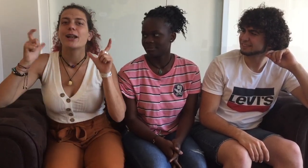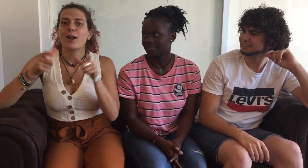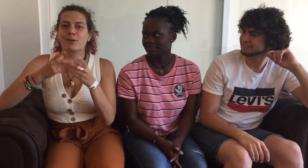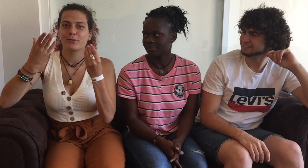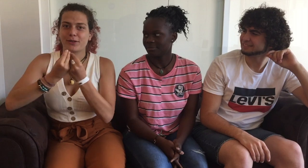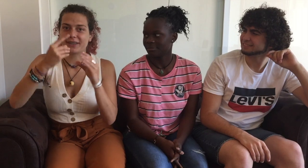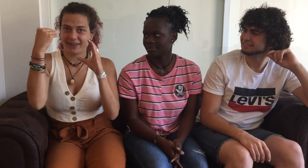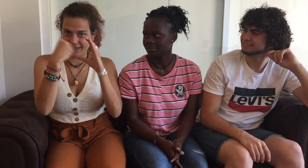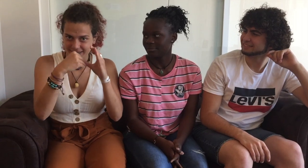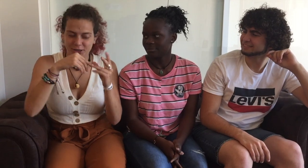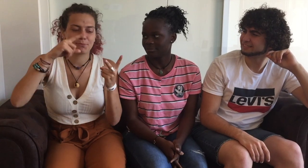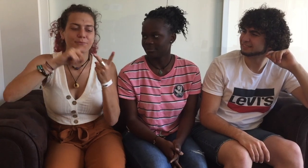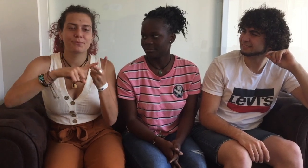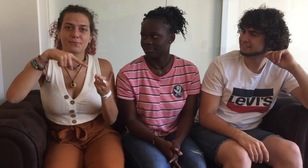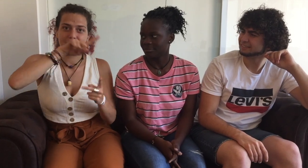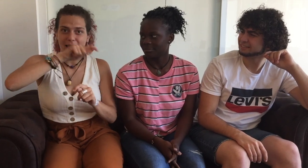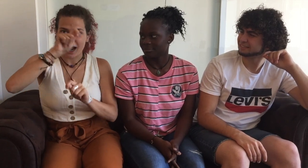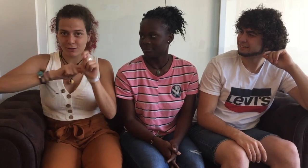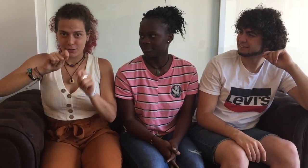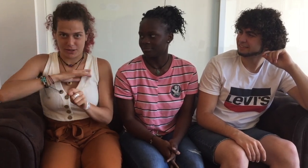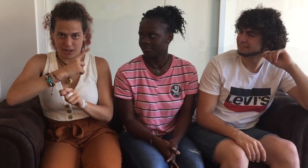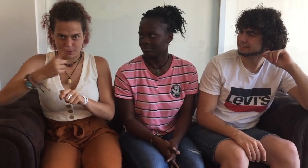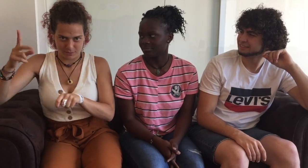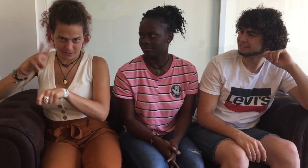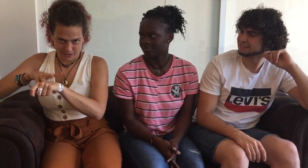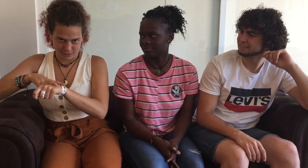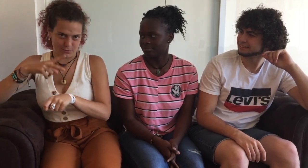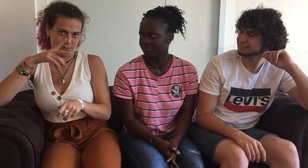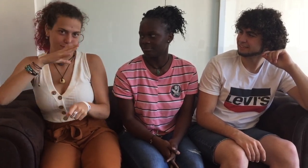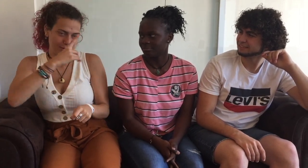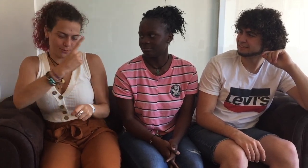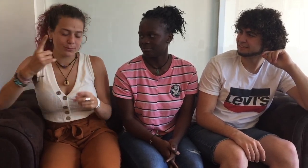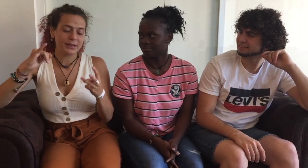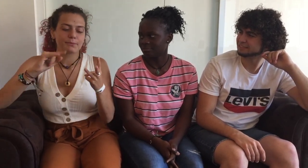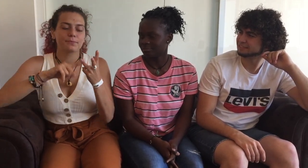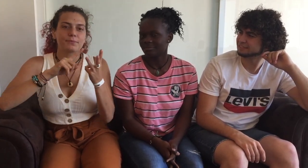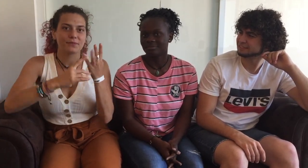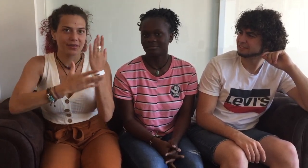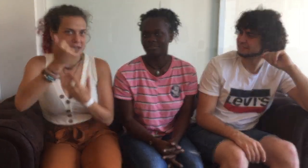Hemos mantenido una reunión con la CJS-CNSE, delegadxs de asociaciones y Fesoca Joventut.